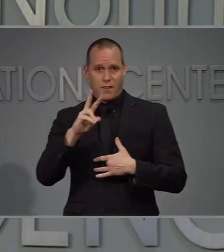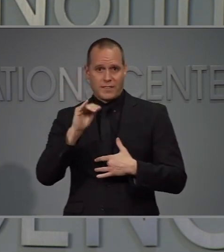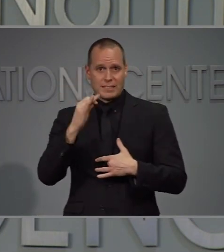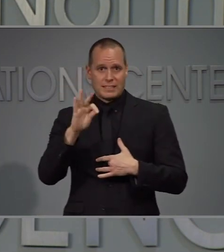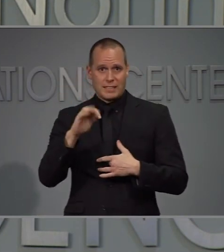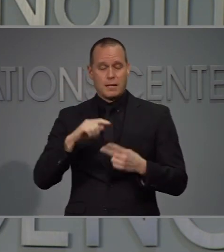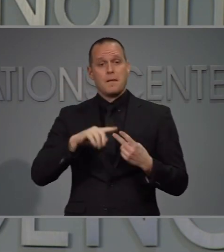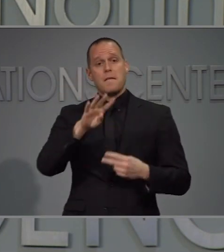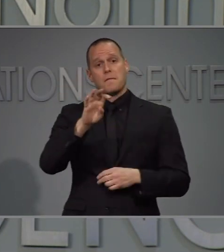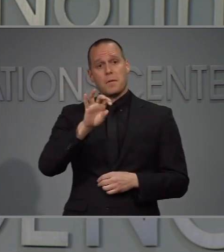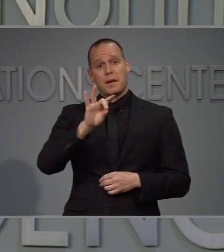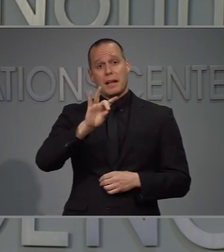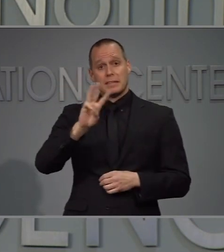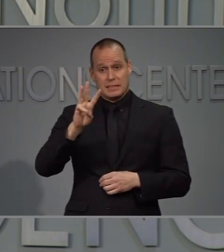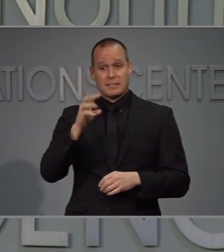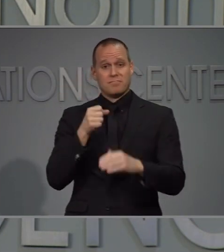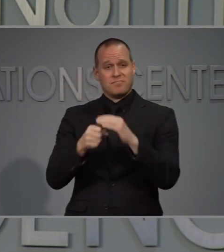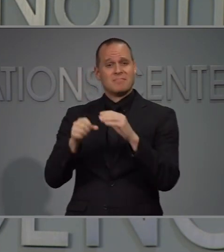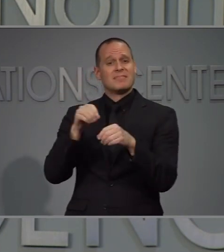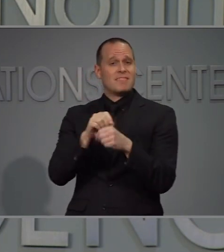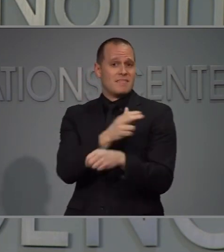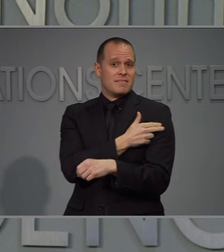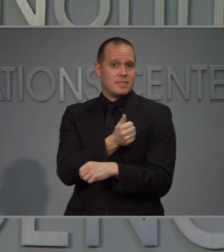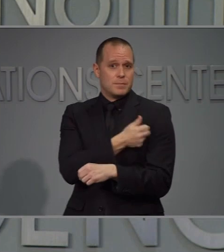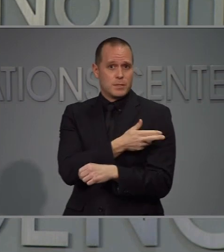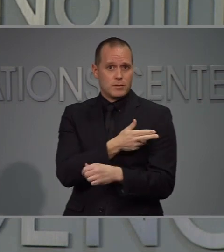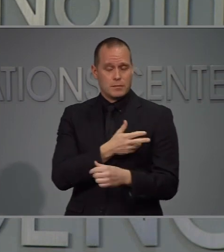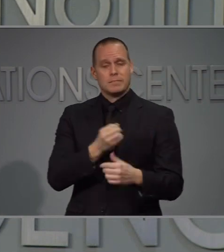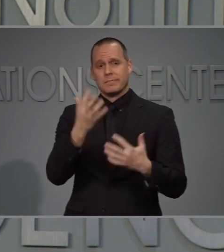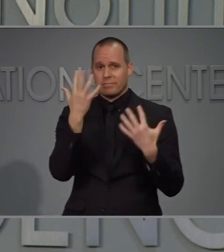confirmados cuatrocientas ochenta personas en el hospital